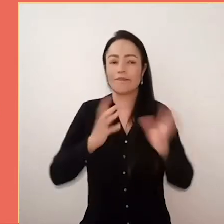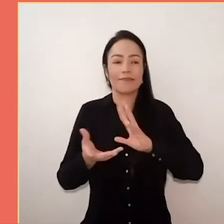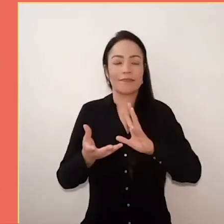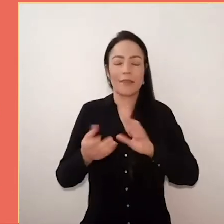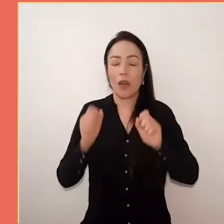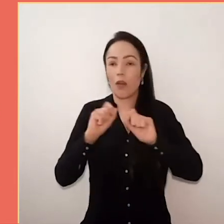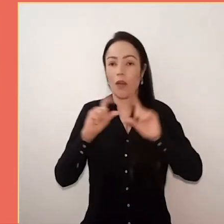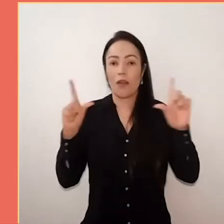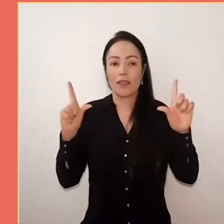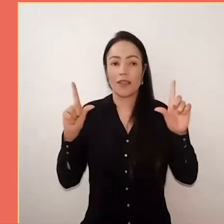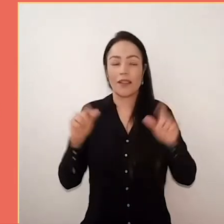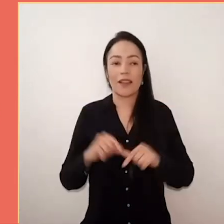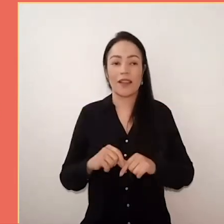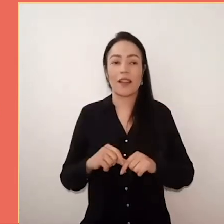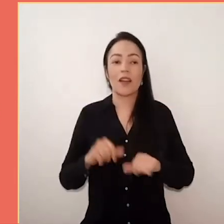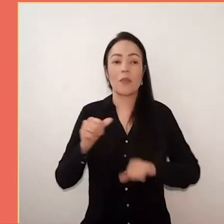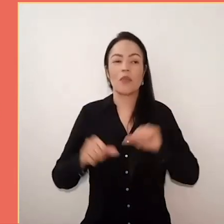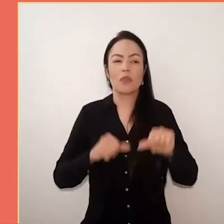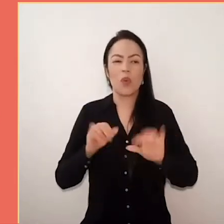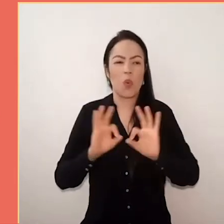transformado em um horrível inseto.